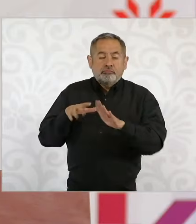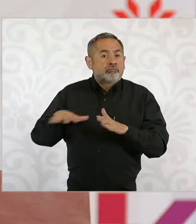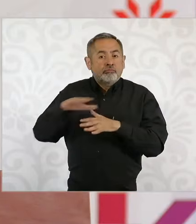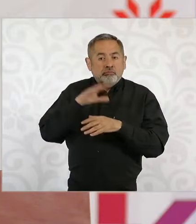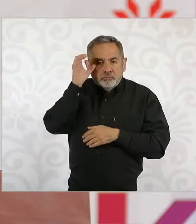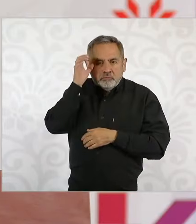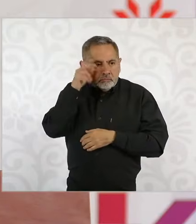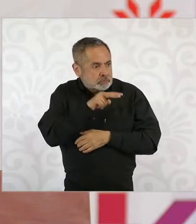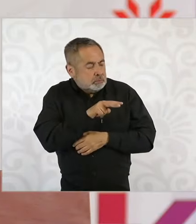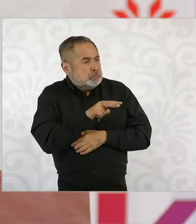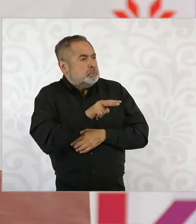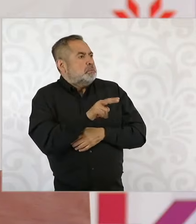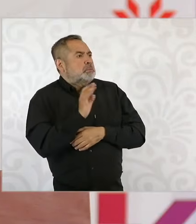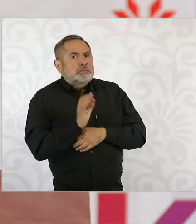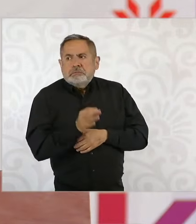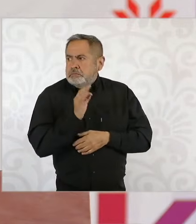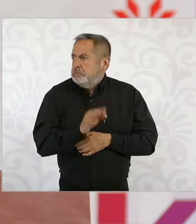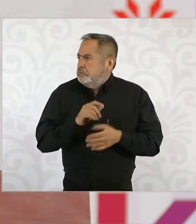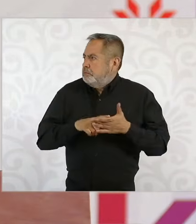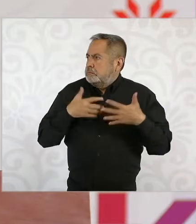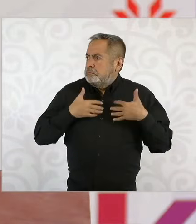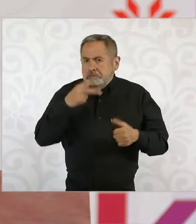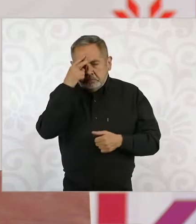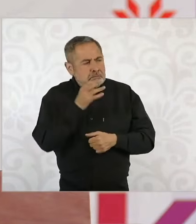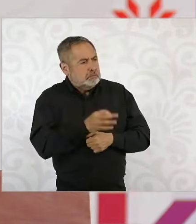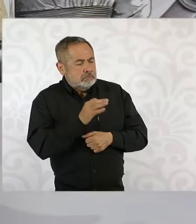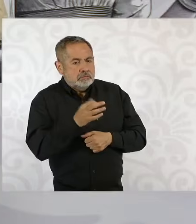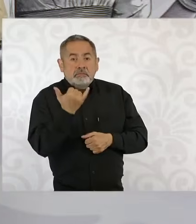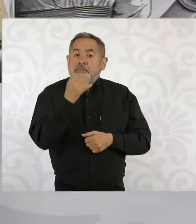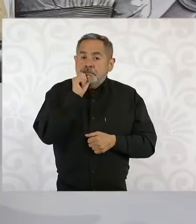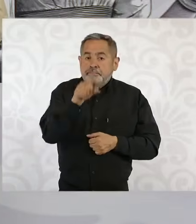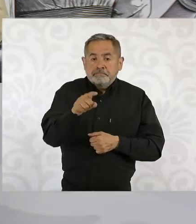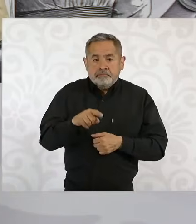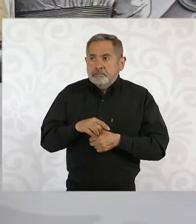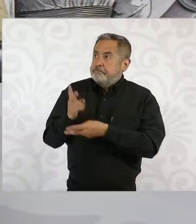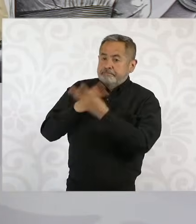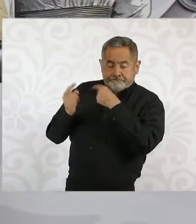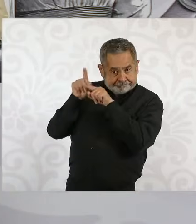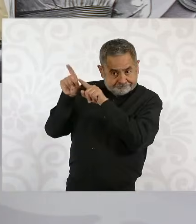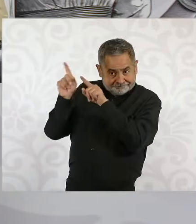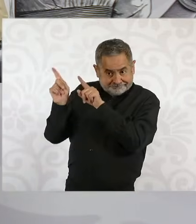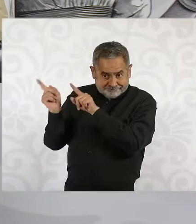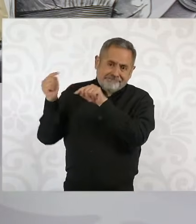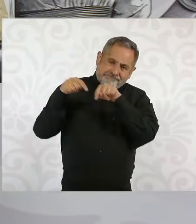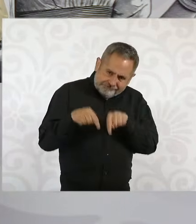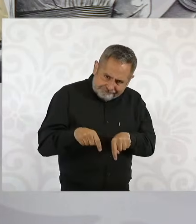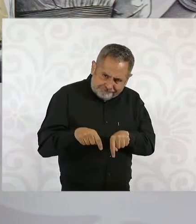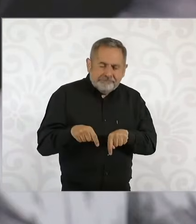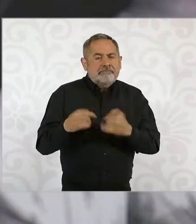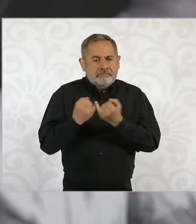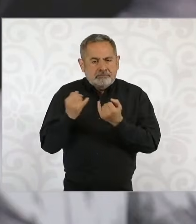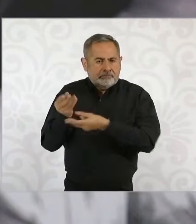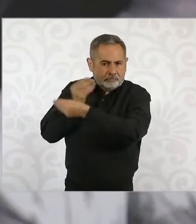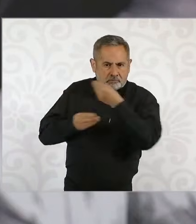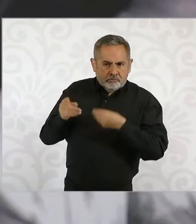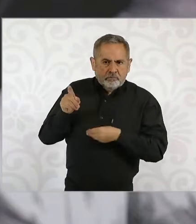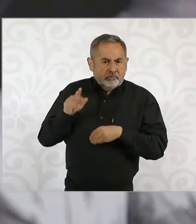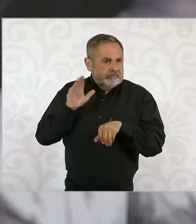pero por supuesto también estamos en pláticas para que eh vengan exposiciones eh magnas exposiciones